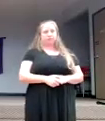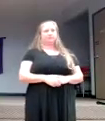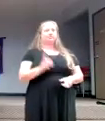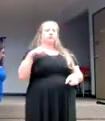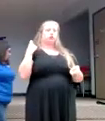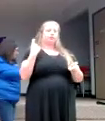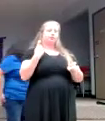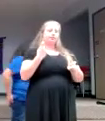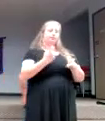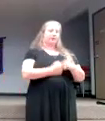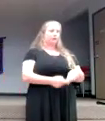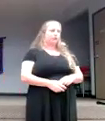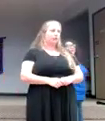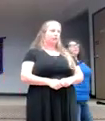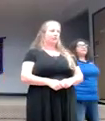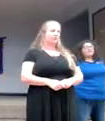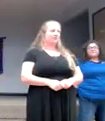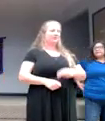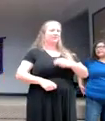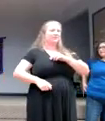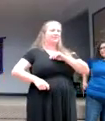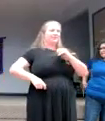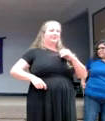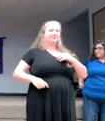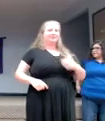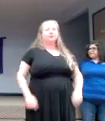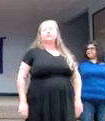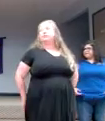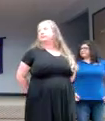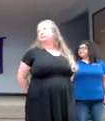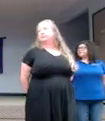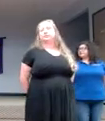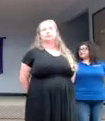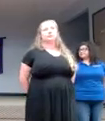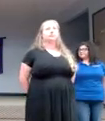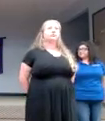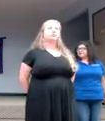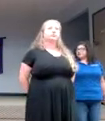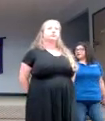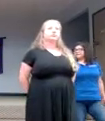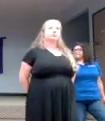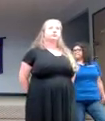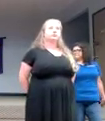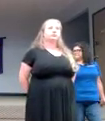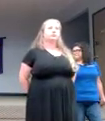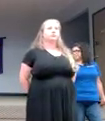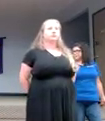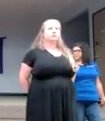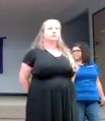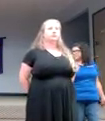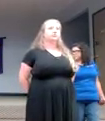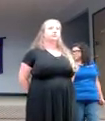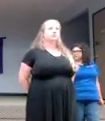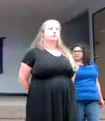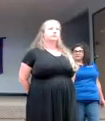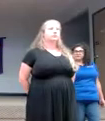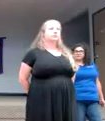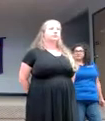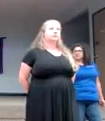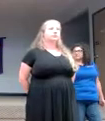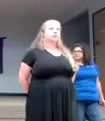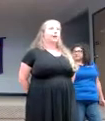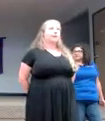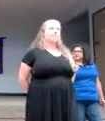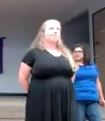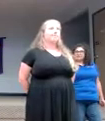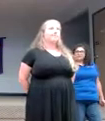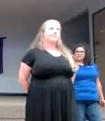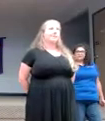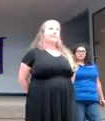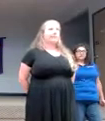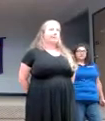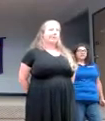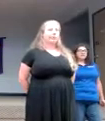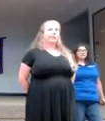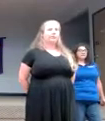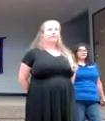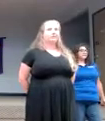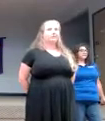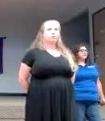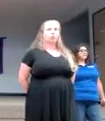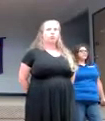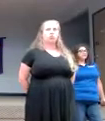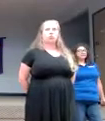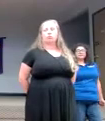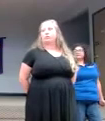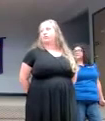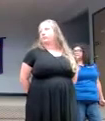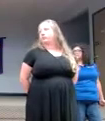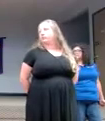Y principalmente solo